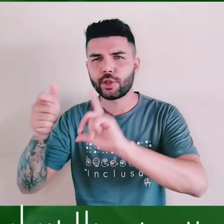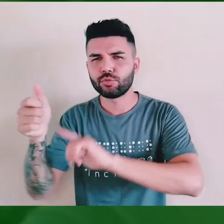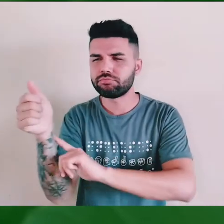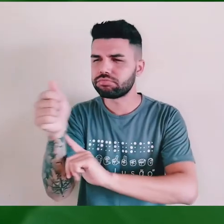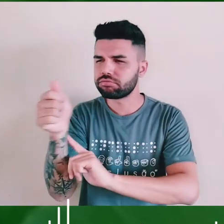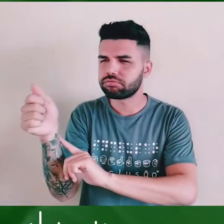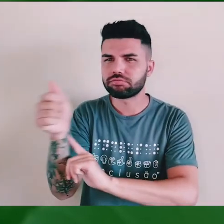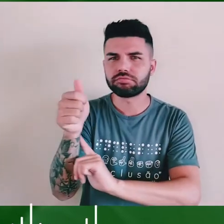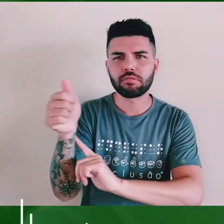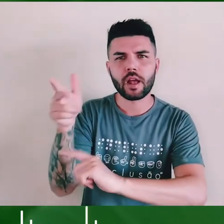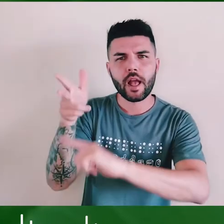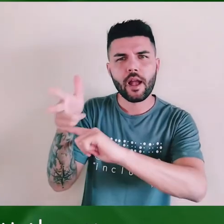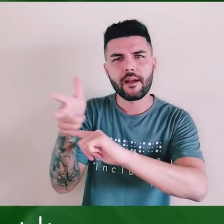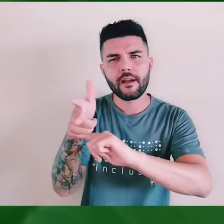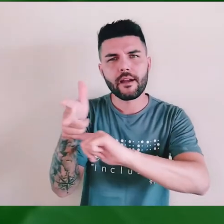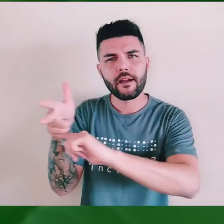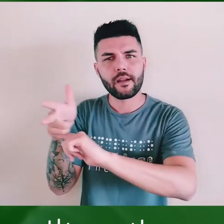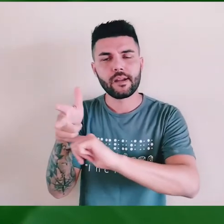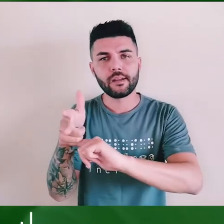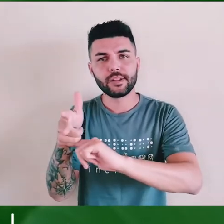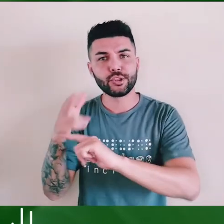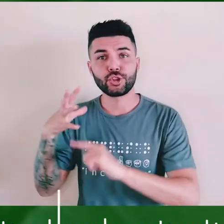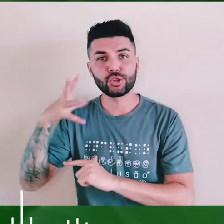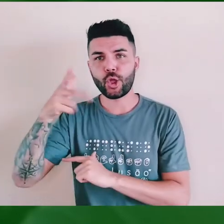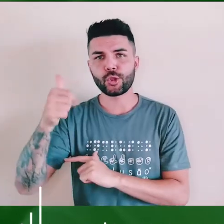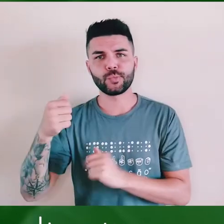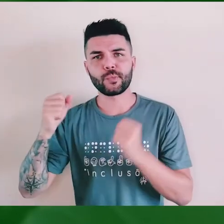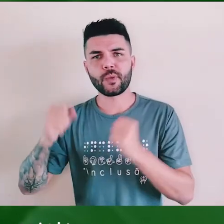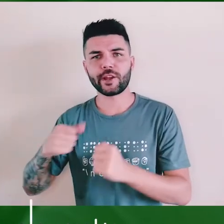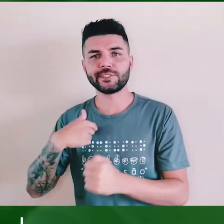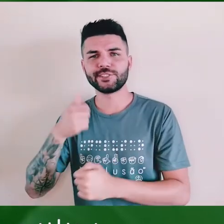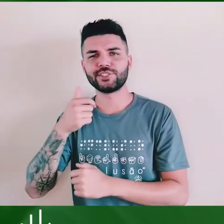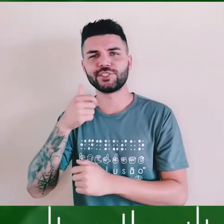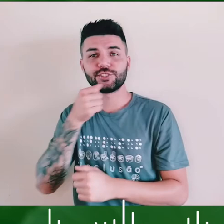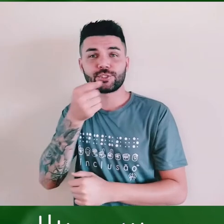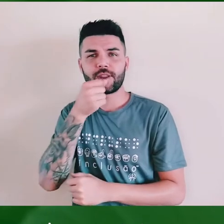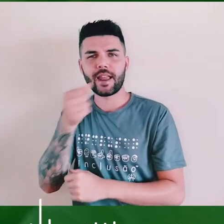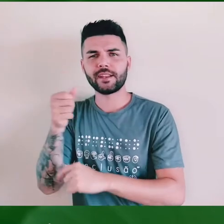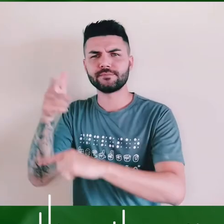gente, todo mundo pode ser jornalista. Num primeiro momento isso foi muito ruim, pois